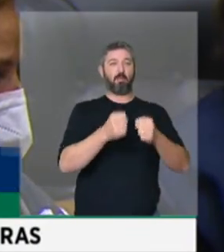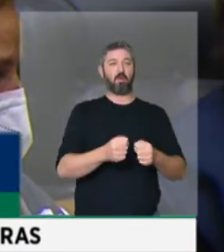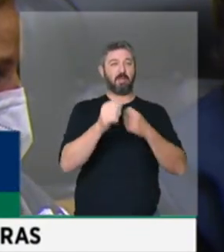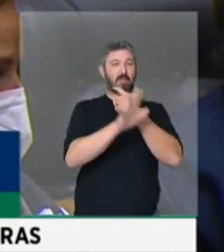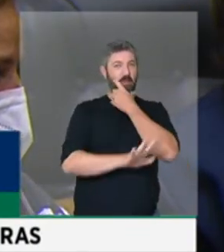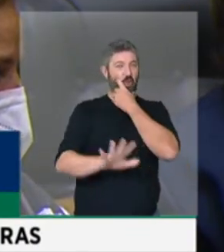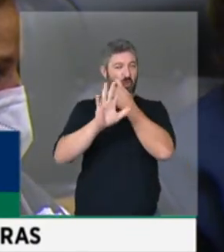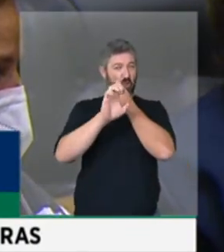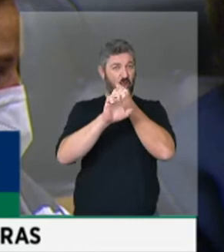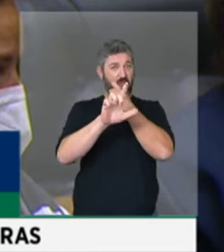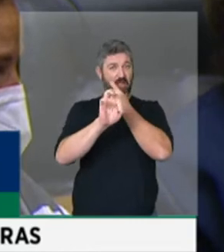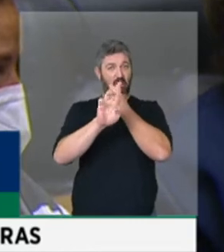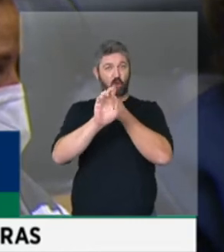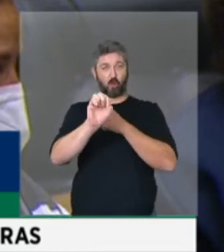[INTERRUPÇÃO NO ÁUDIO] -- [PRESIDENTE]: COMO